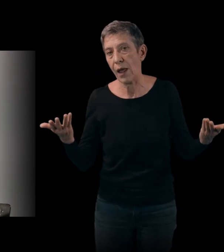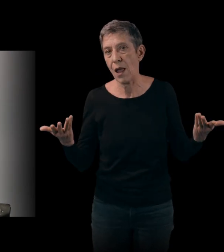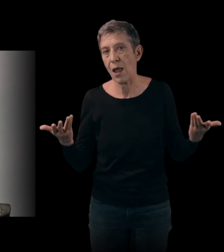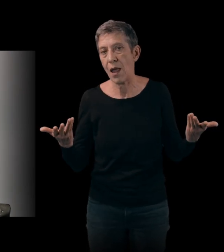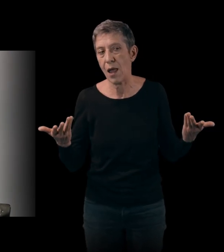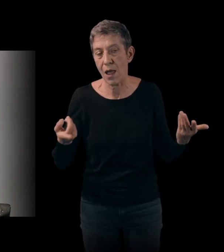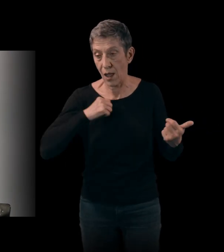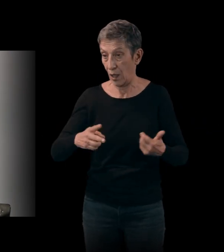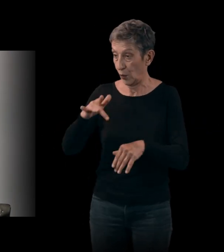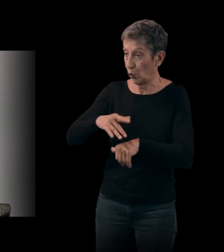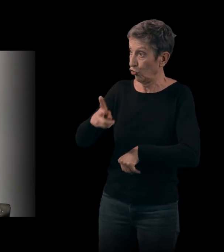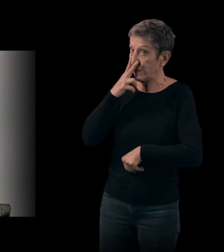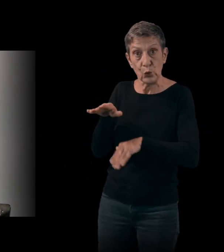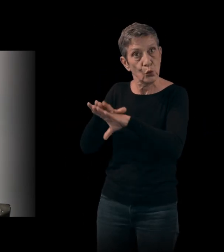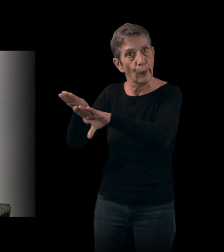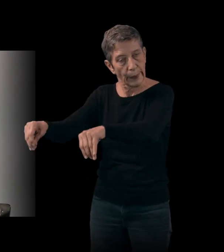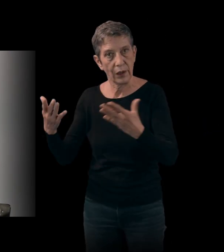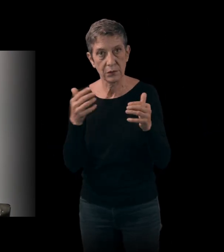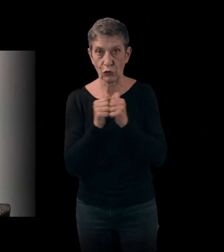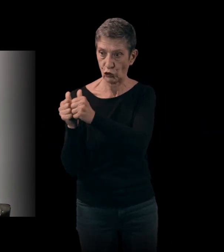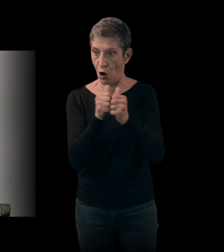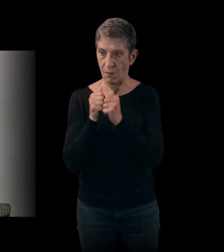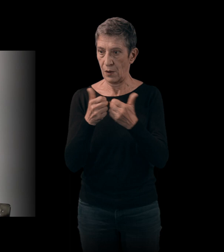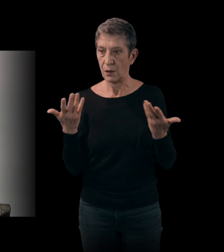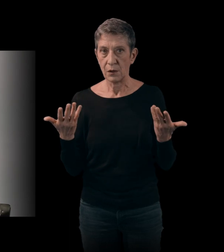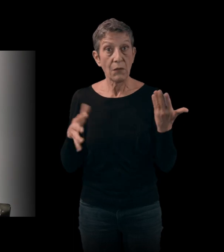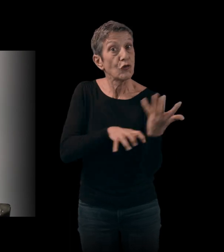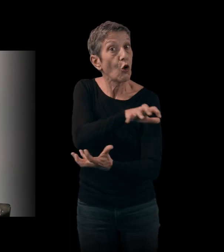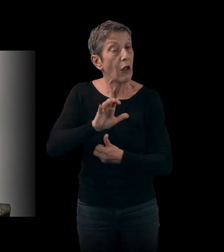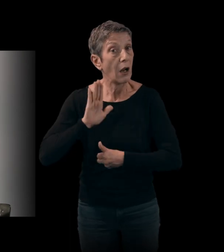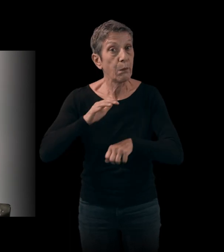a vécu physiquement tous ensemble. C'est un scandale politique, puisque de toute façon,